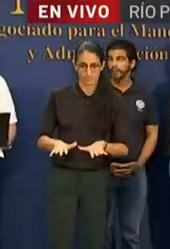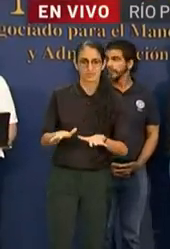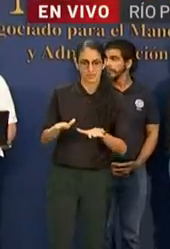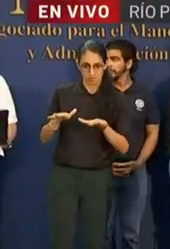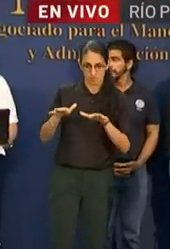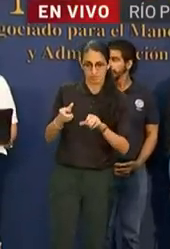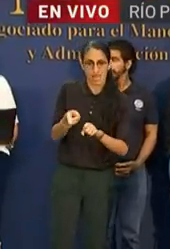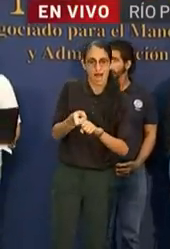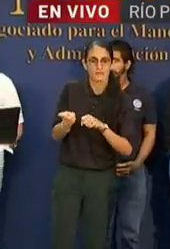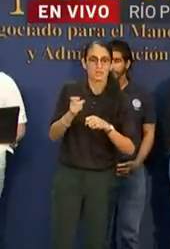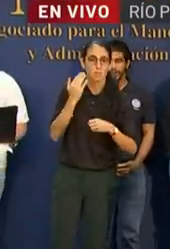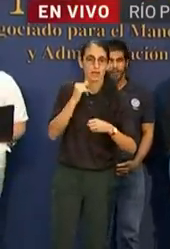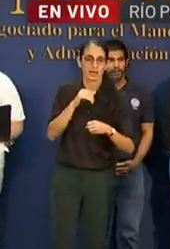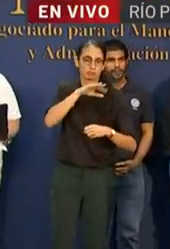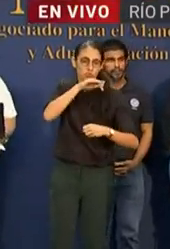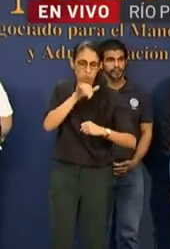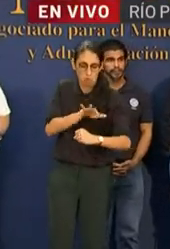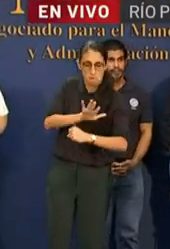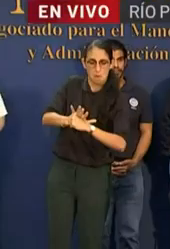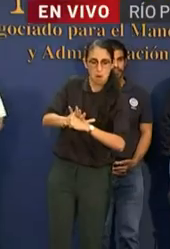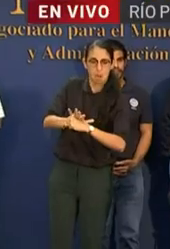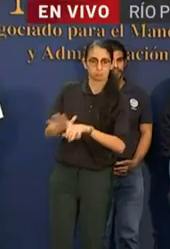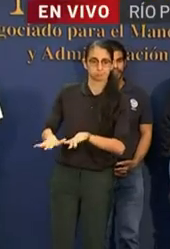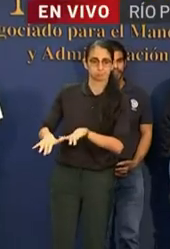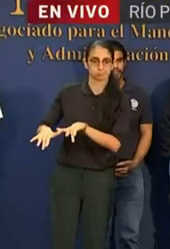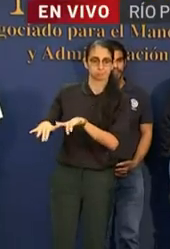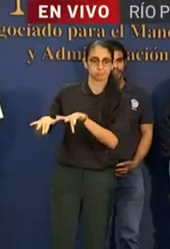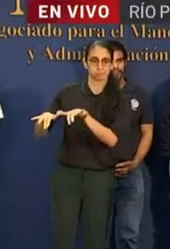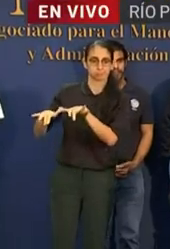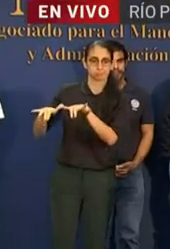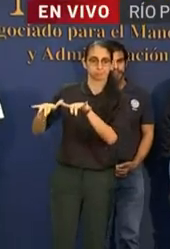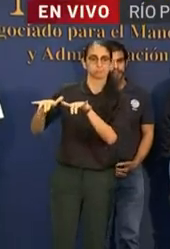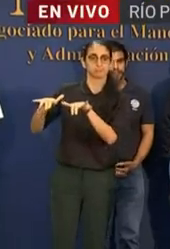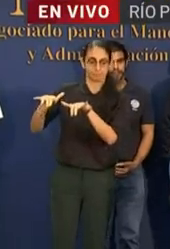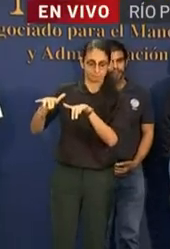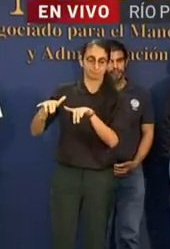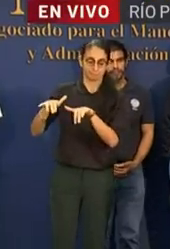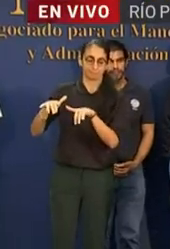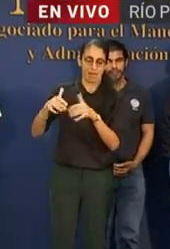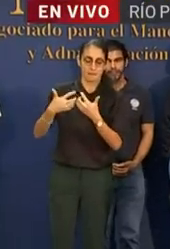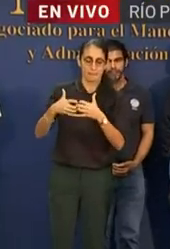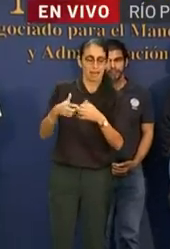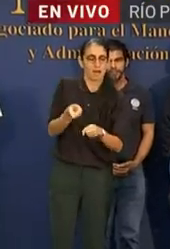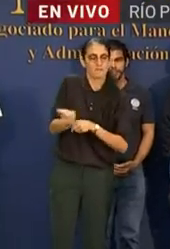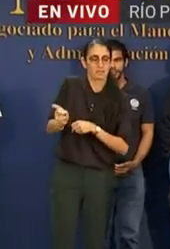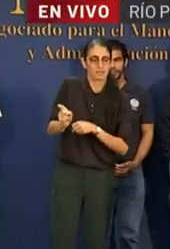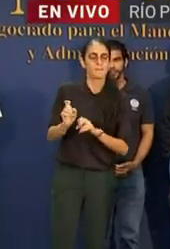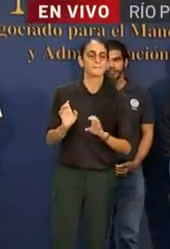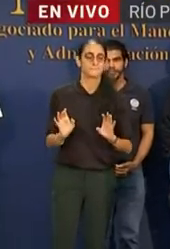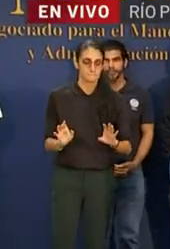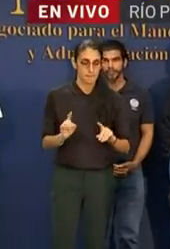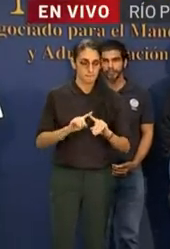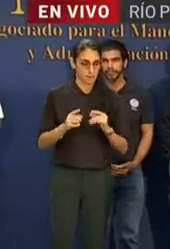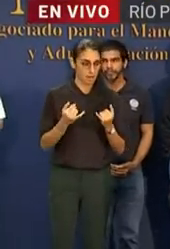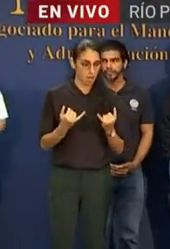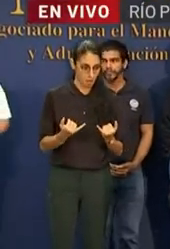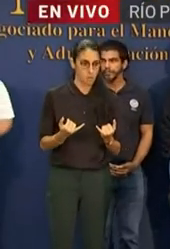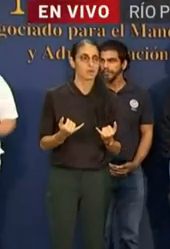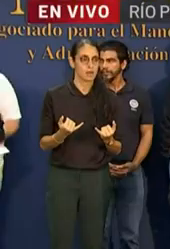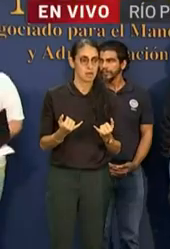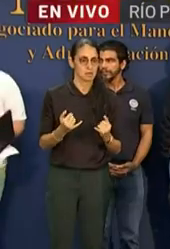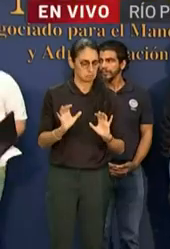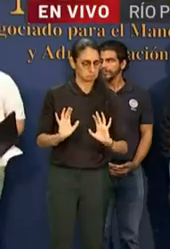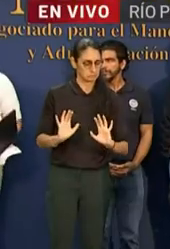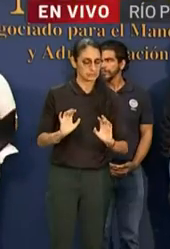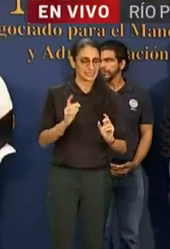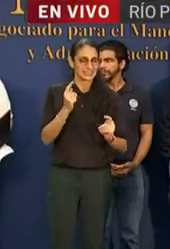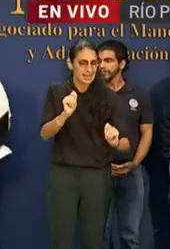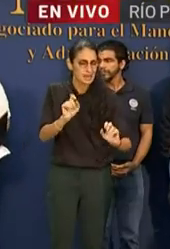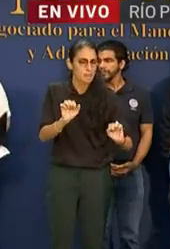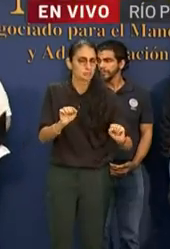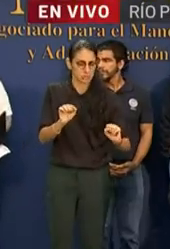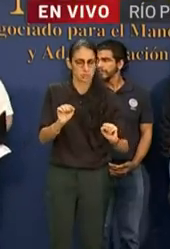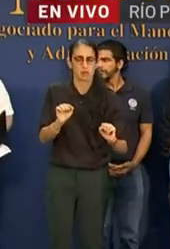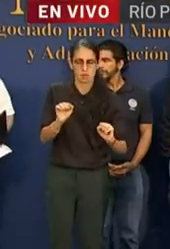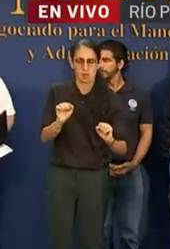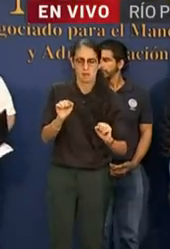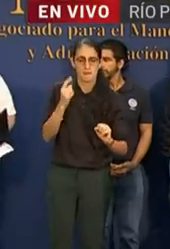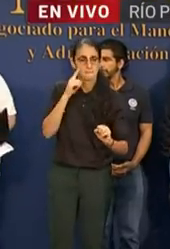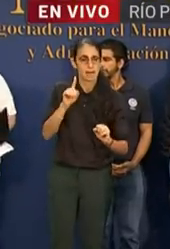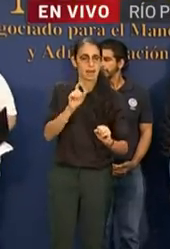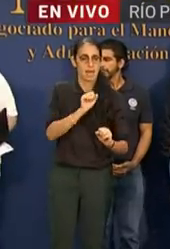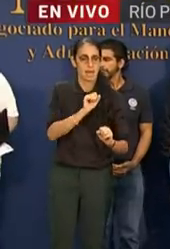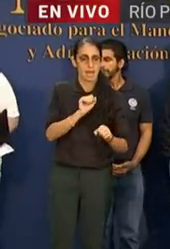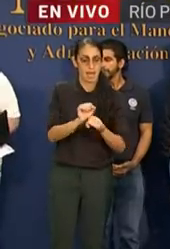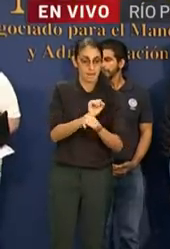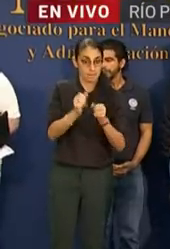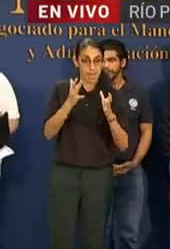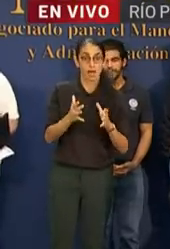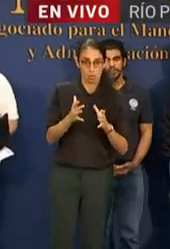OPERADORAS QUE SON EL ABASTO.